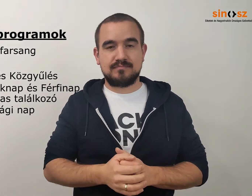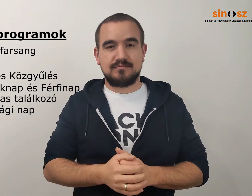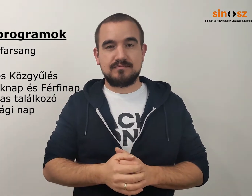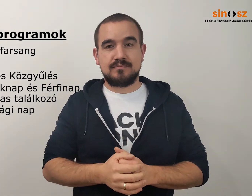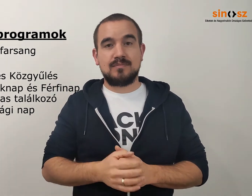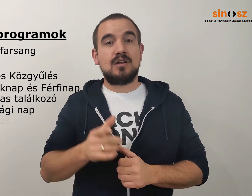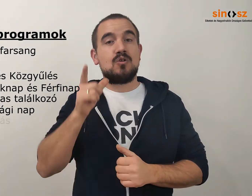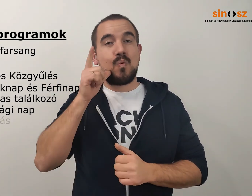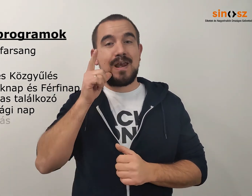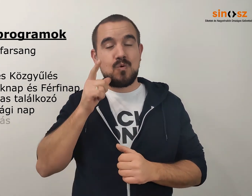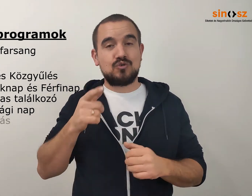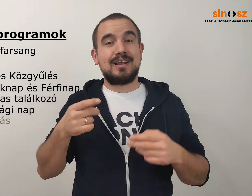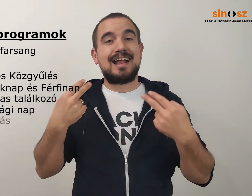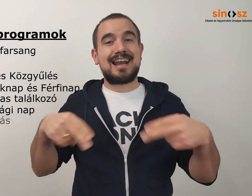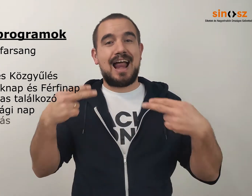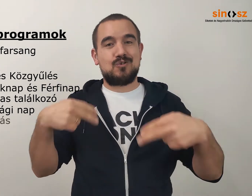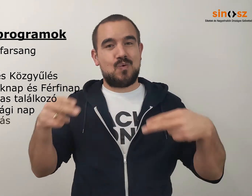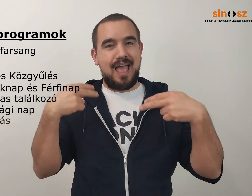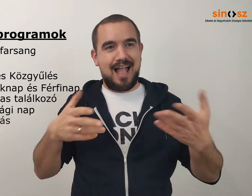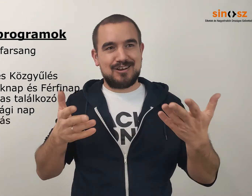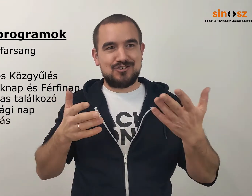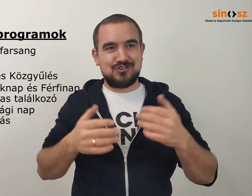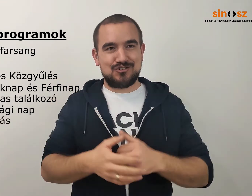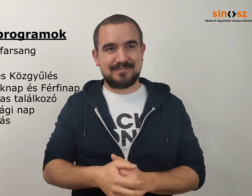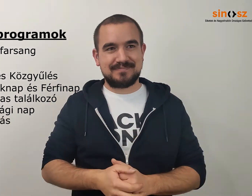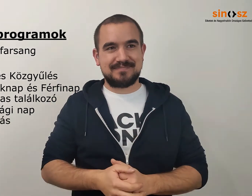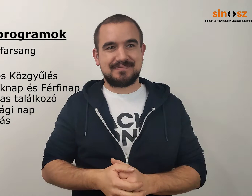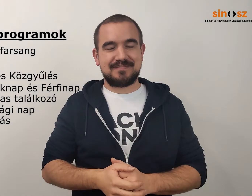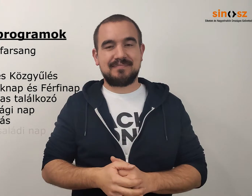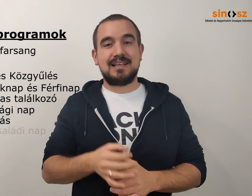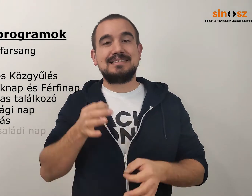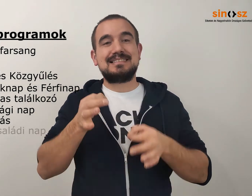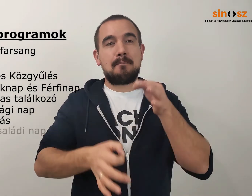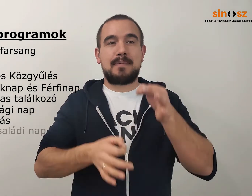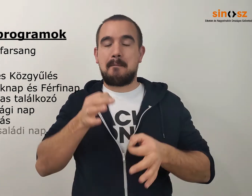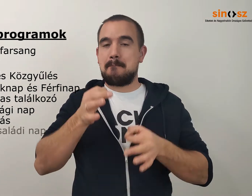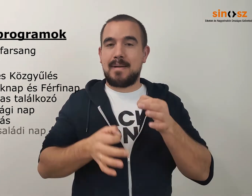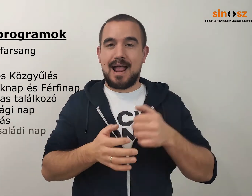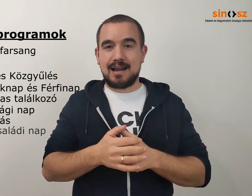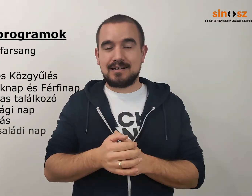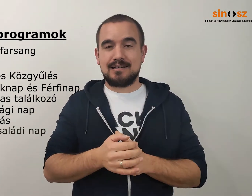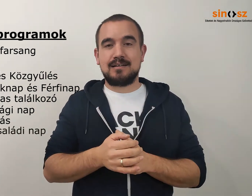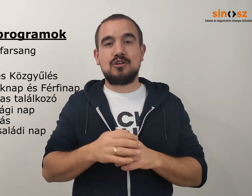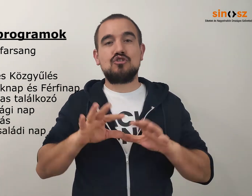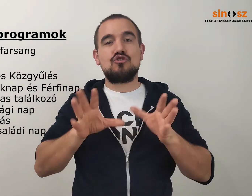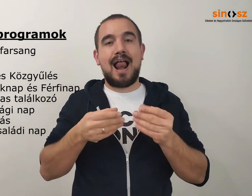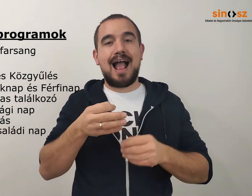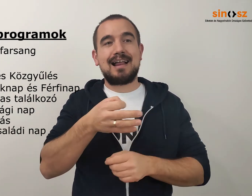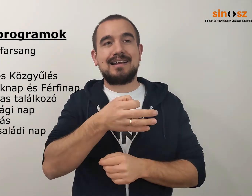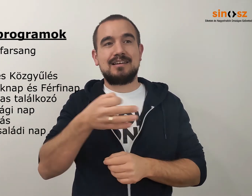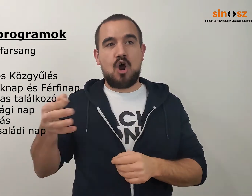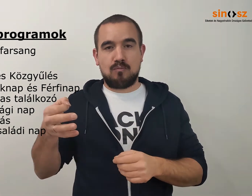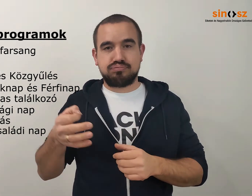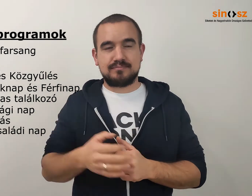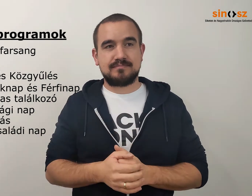Júliusban kirándulás. Szeptemberben családi nap.